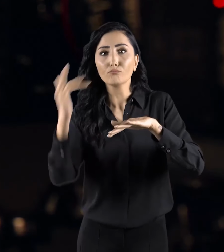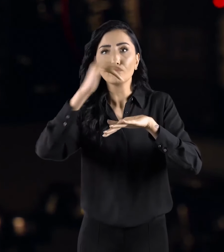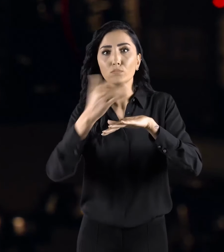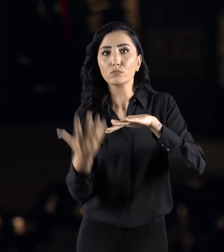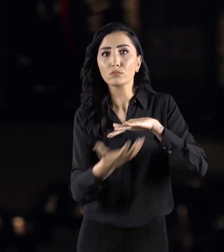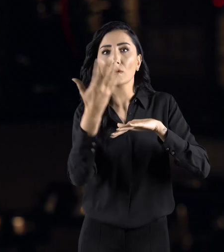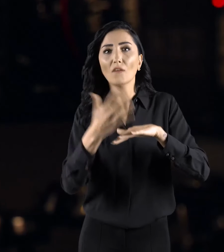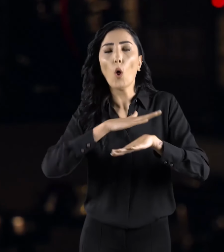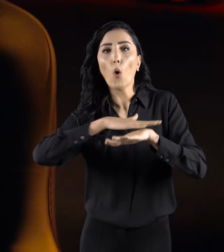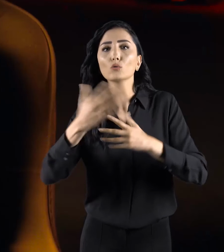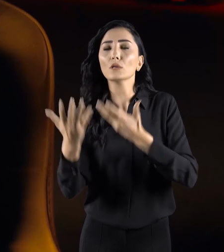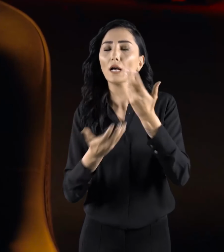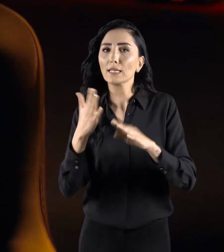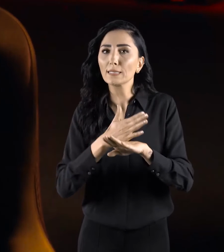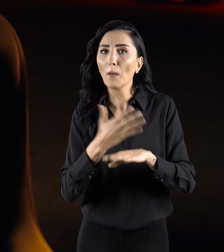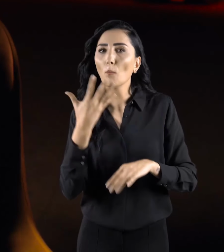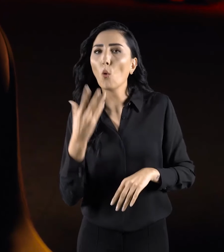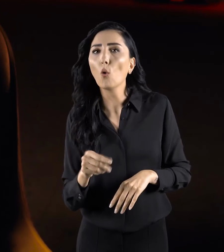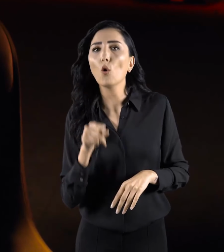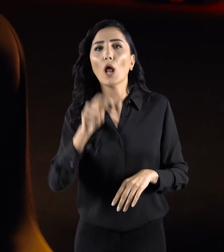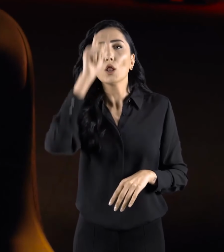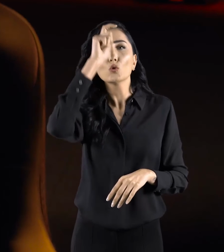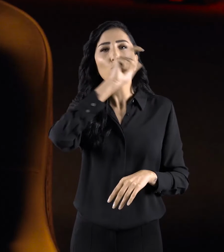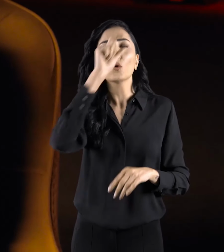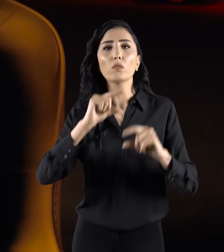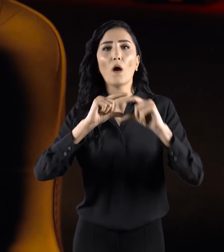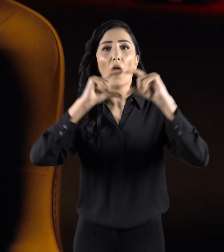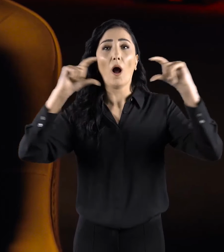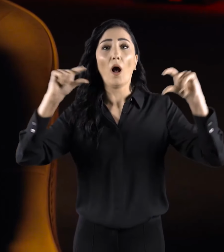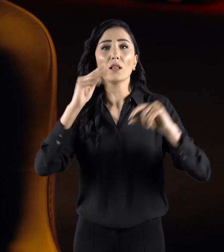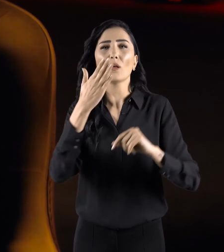çıkarak örtü yangınlarına da neden oluyor. Türkiye'de kalın humus tabakası